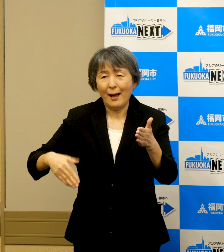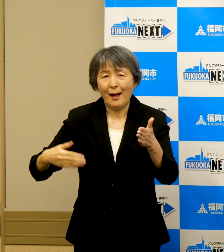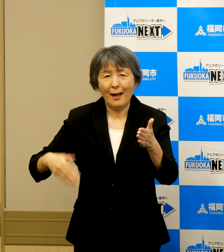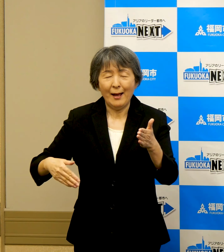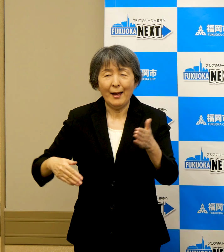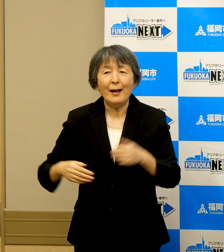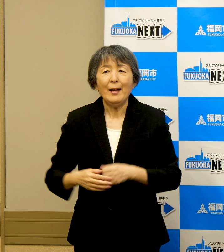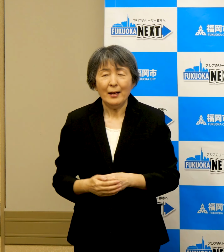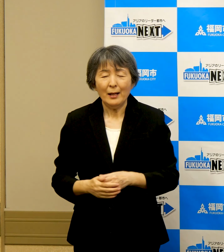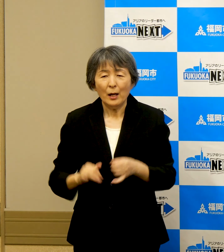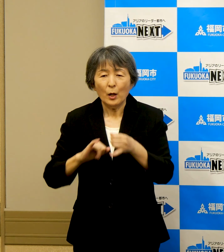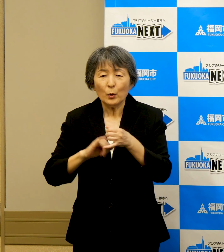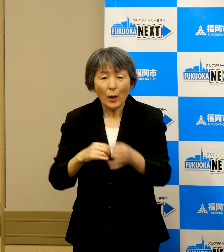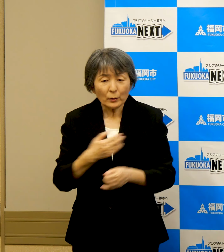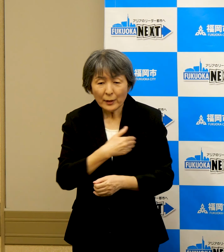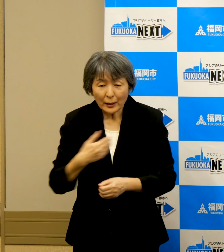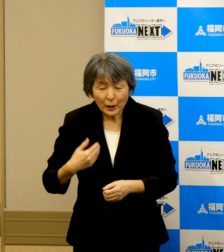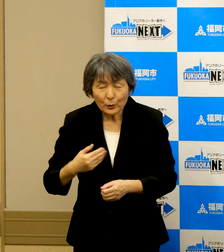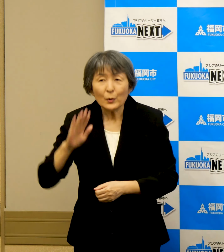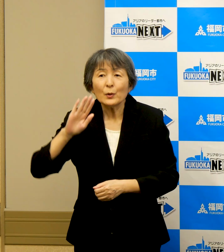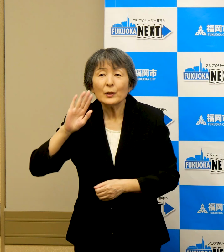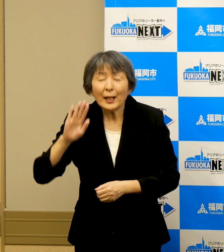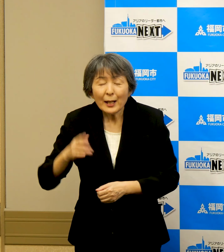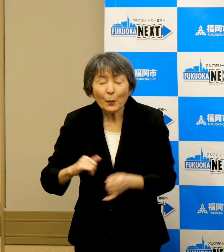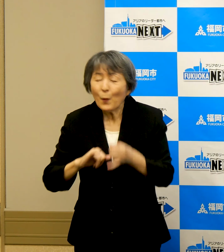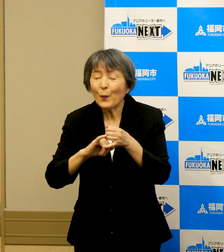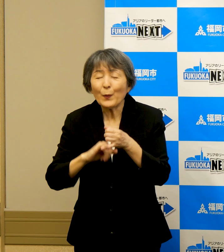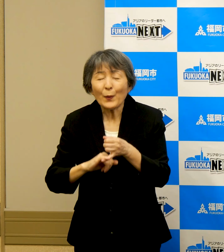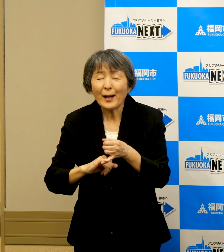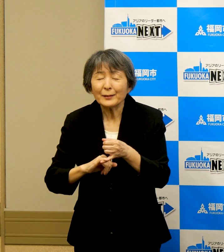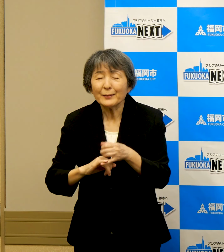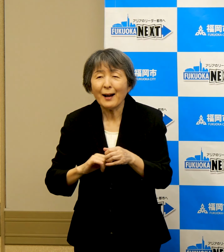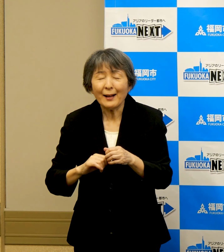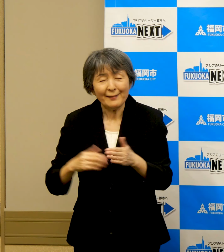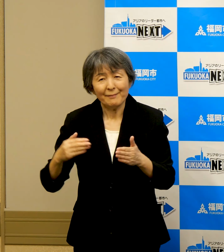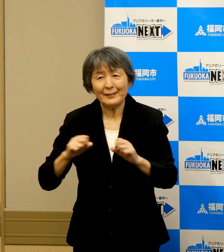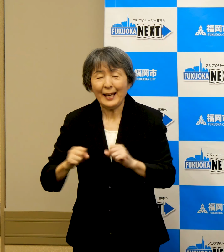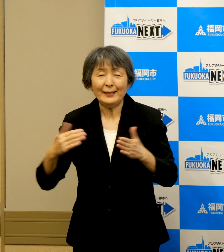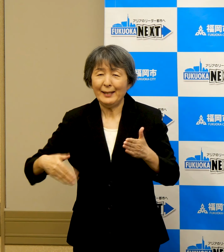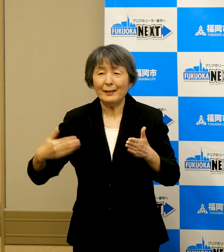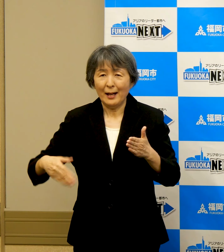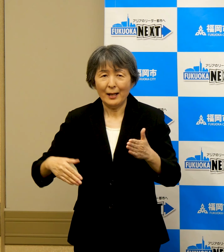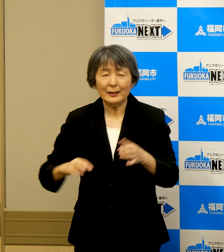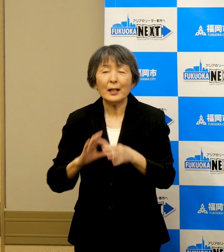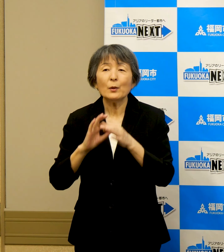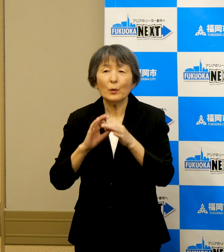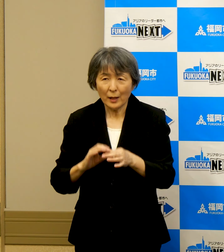今要するに予約できる状況にあっても 1回も入れていないという方が もしかすると今回の予約なしという中で